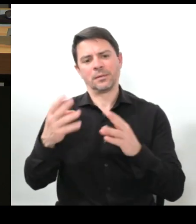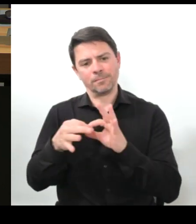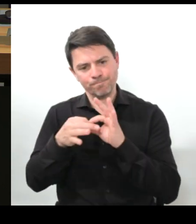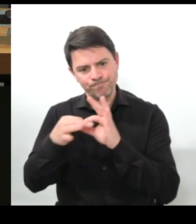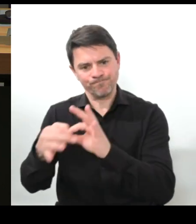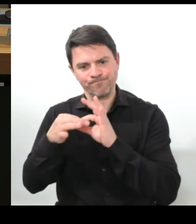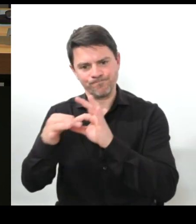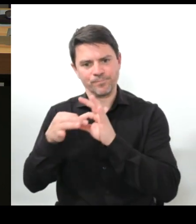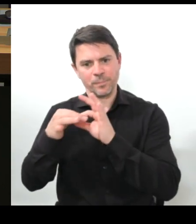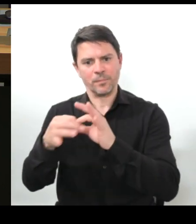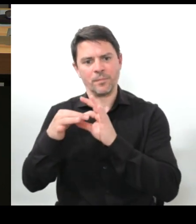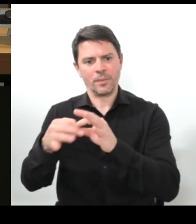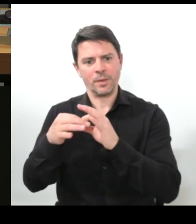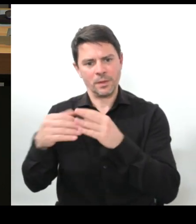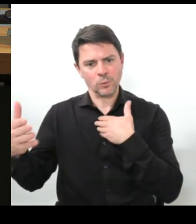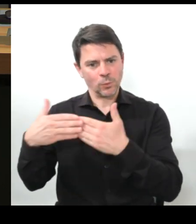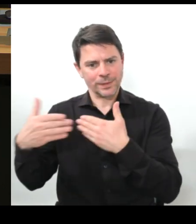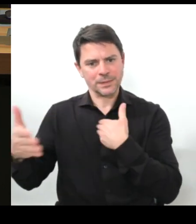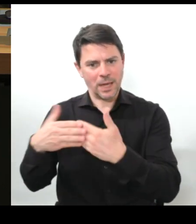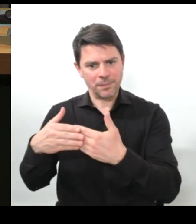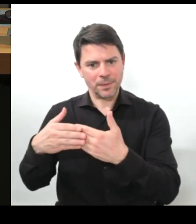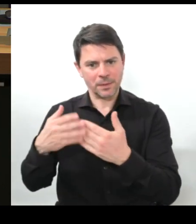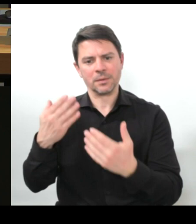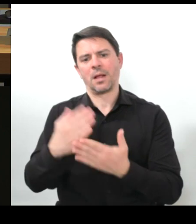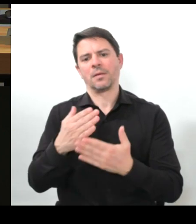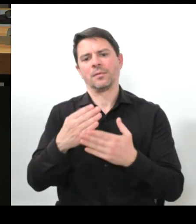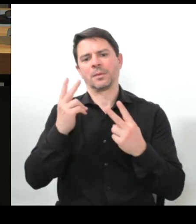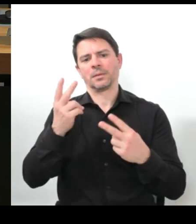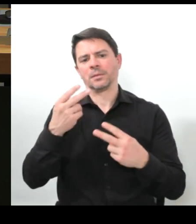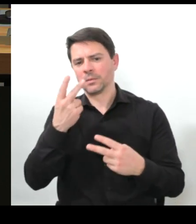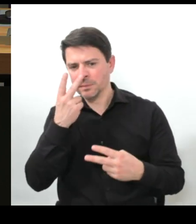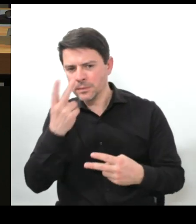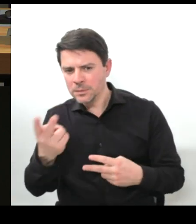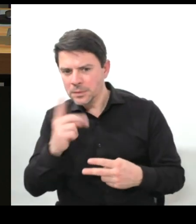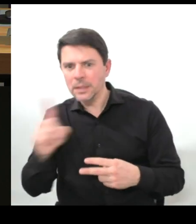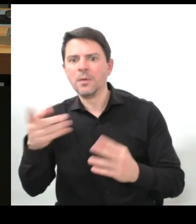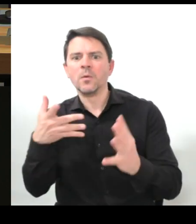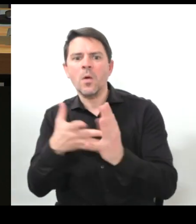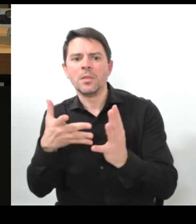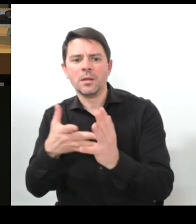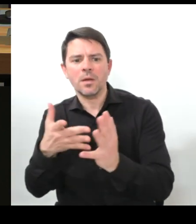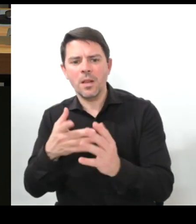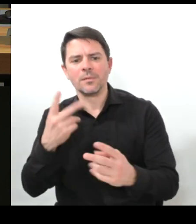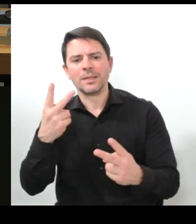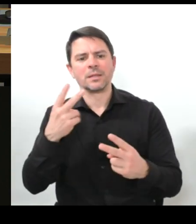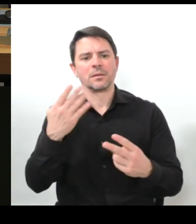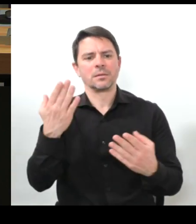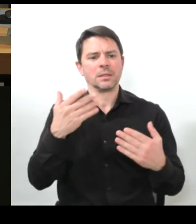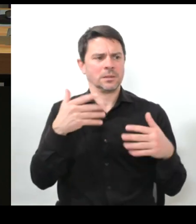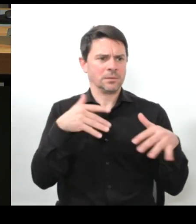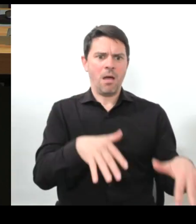Sie sitzen drinnen. Sie könnten das dort tun. Wissen Sie, was Sie Wohnungsbaugesellschaften machen? Die machen auch keinen schlechten Job,